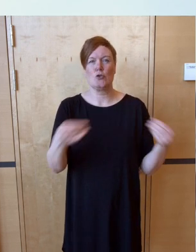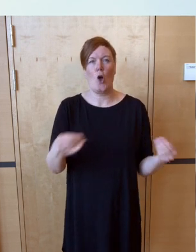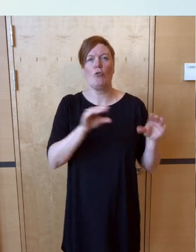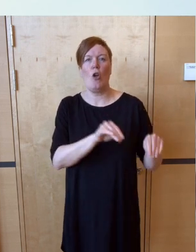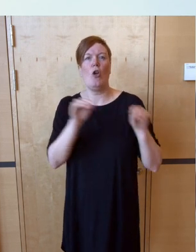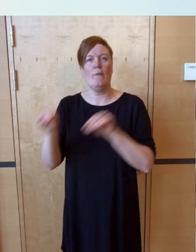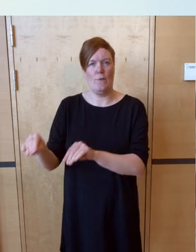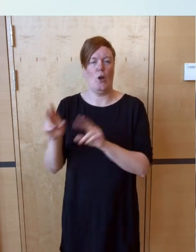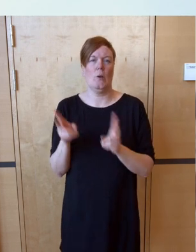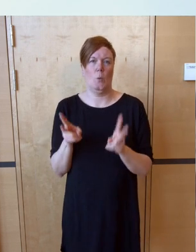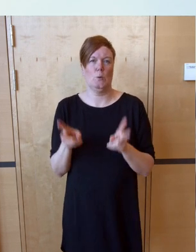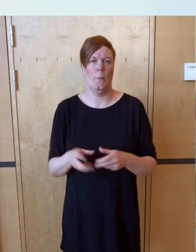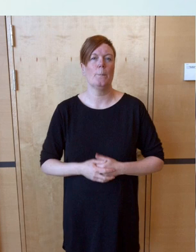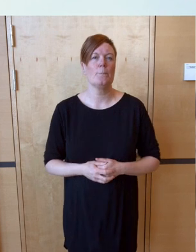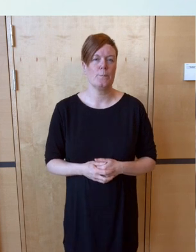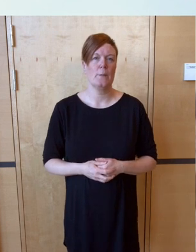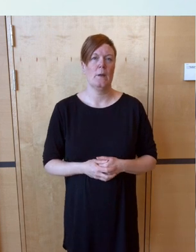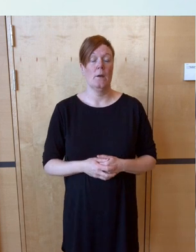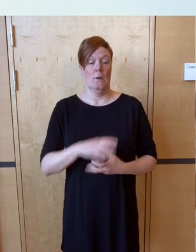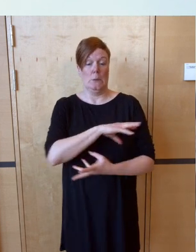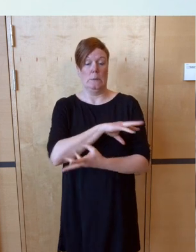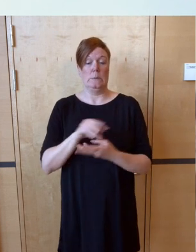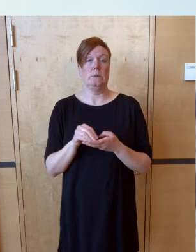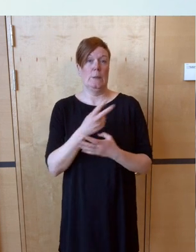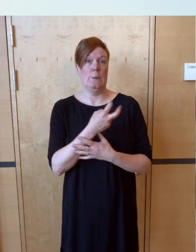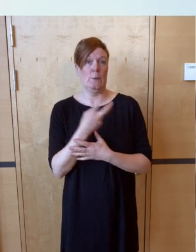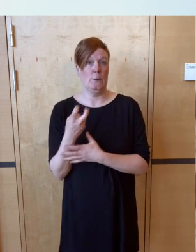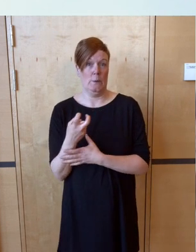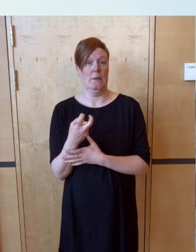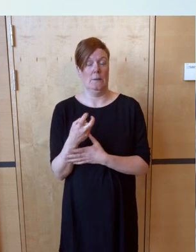När vi summerar 2020 så är det ju ett väldigt speciell År som vi